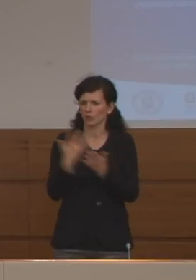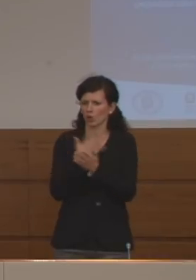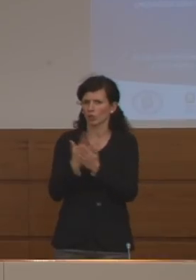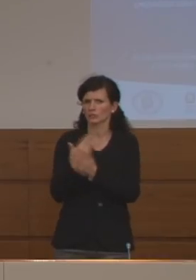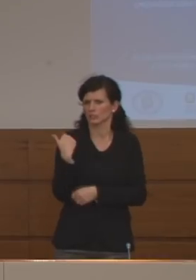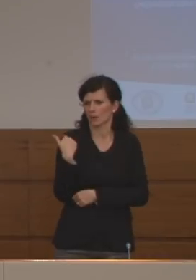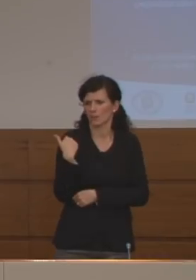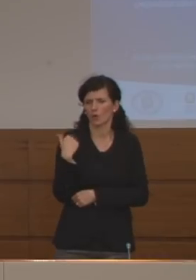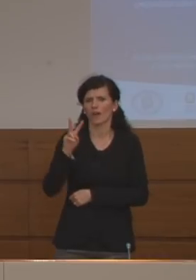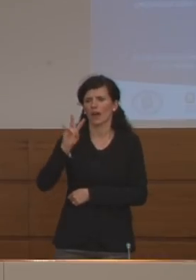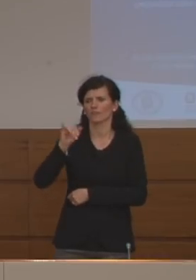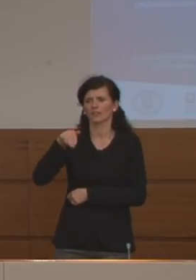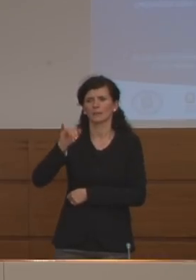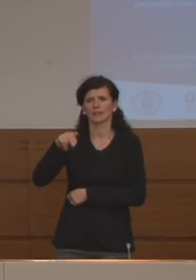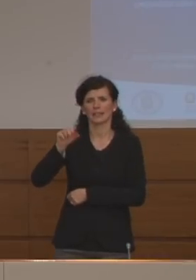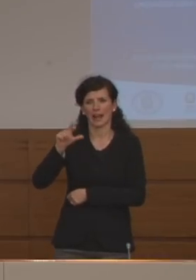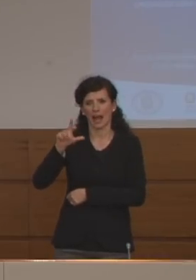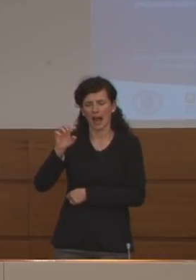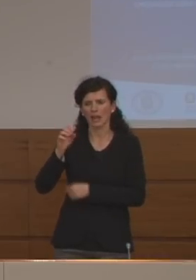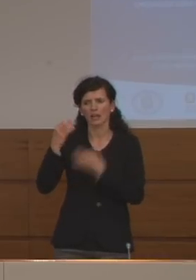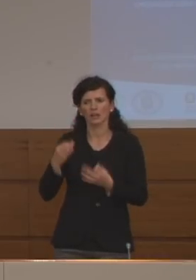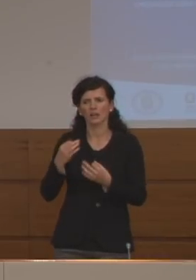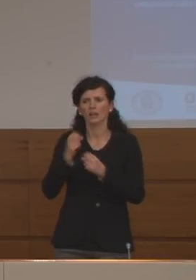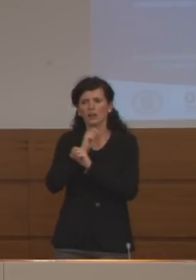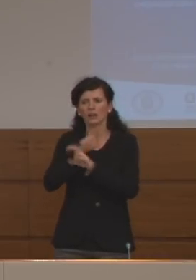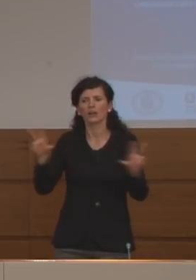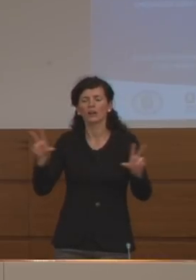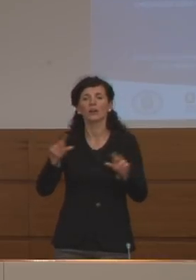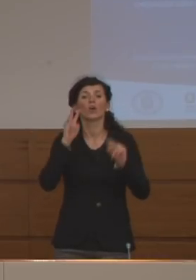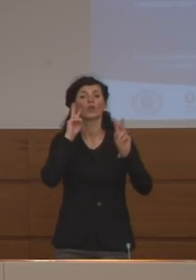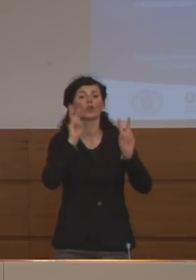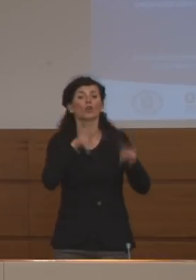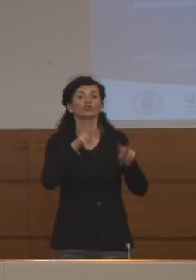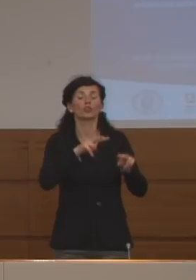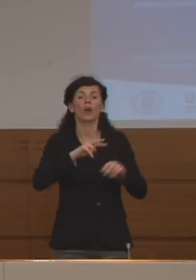Viminale che ha previsto anche controlli sulle seconde case e sulle consolari.